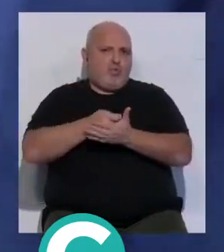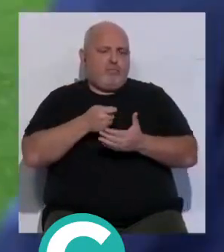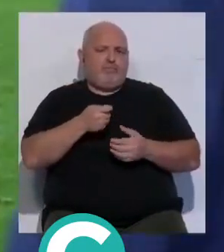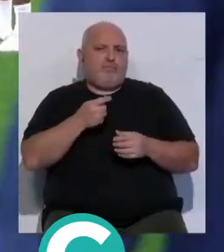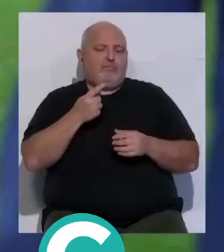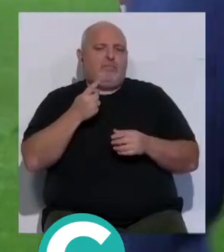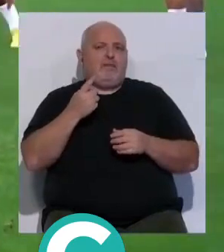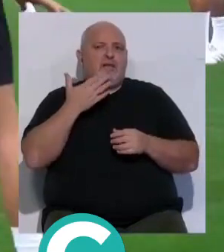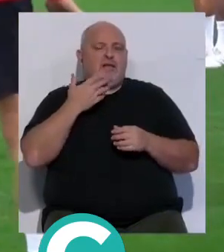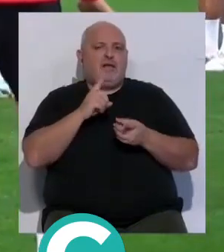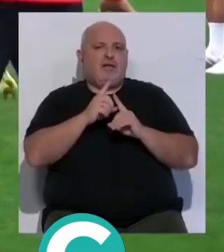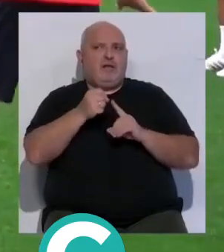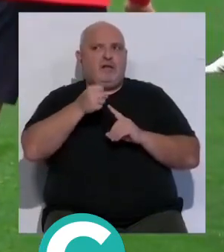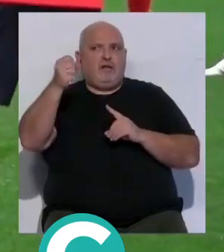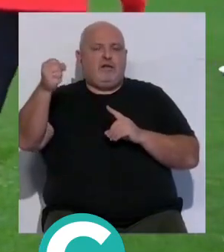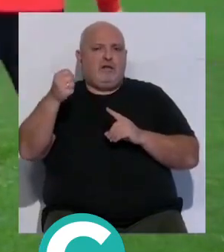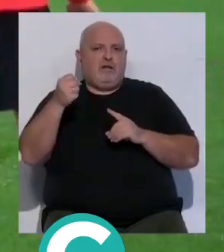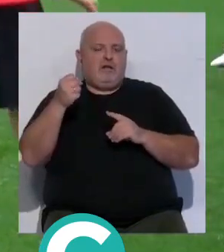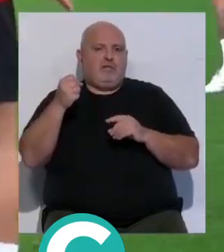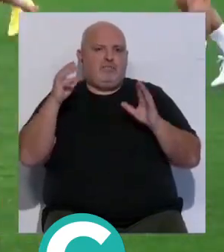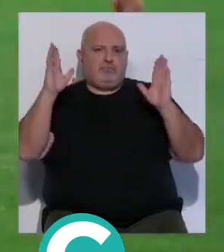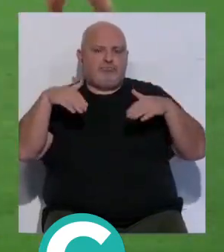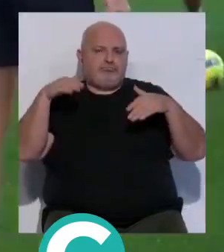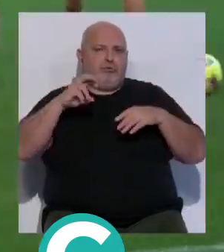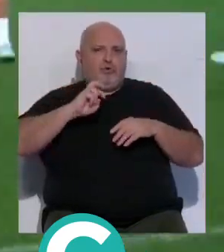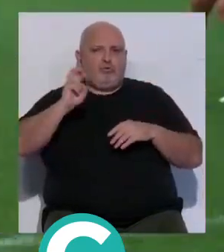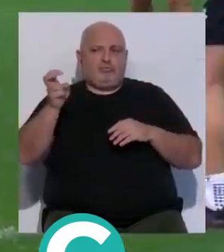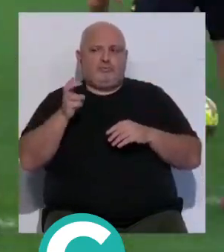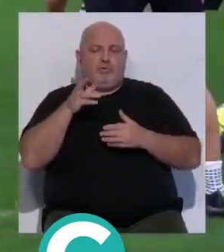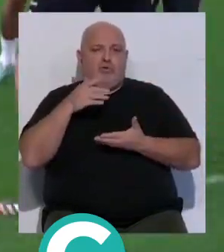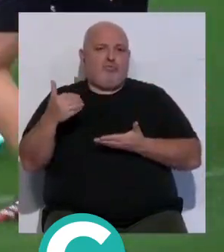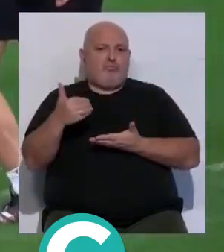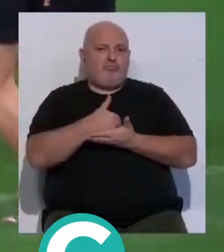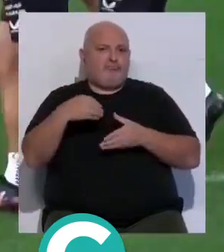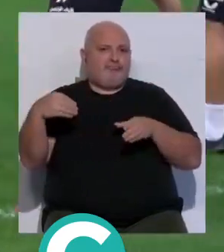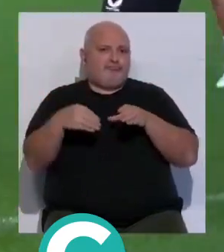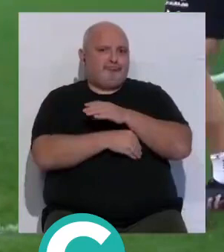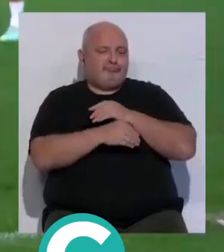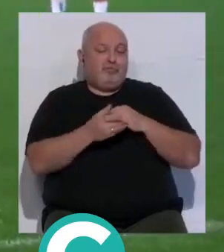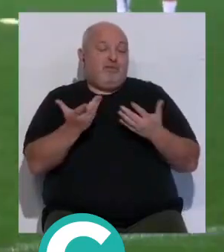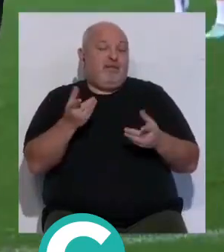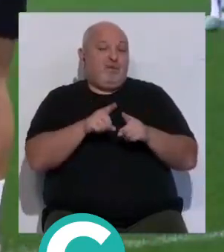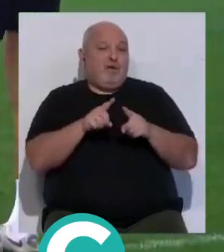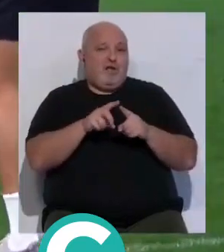fueron traspasados por una barbaridad de dinero claro por eso para que veamos un poco la realidad